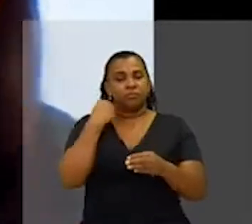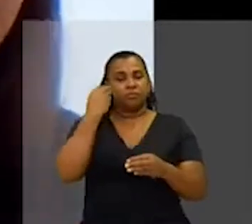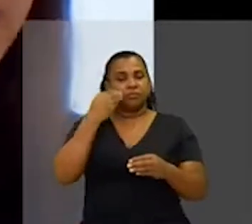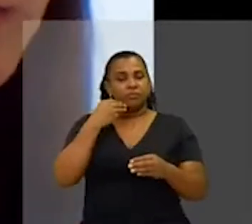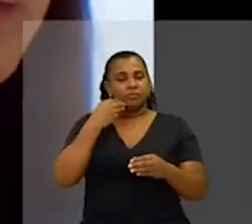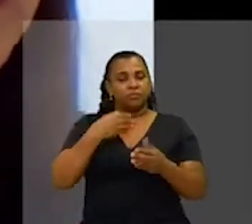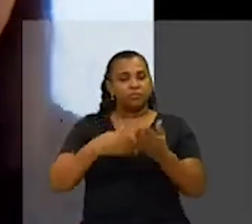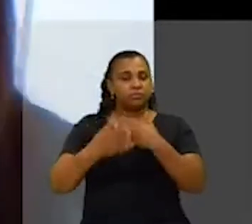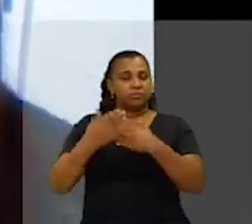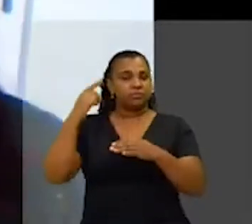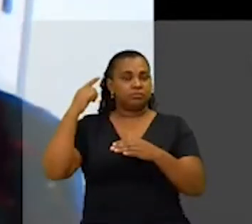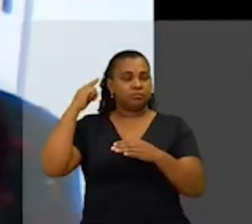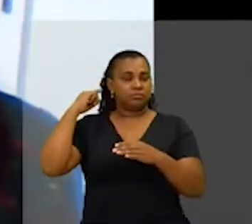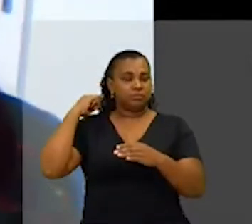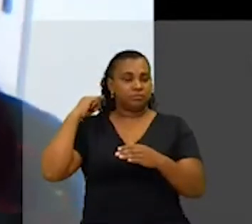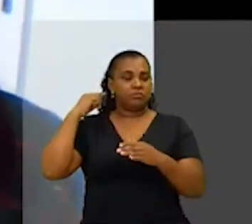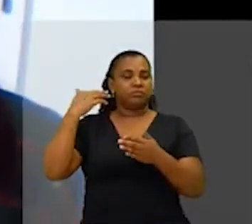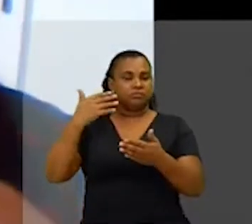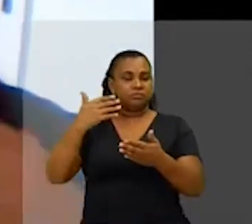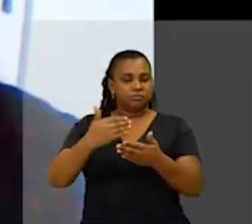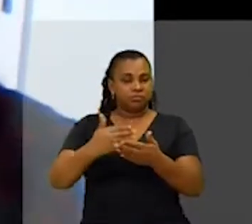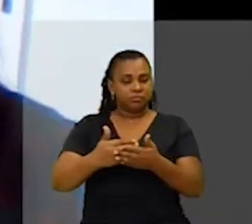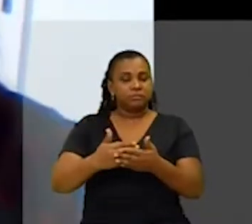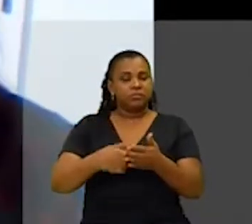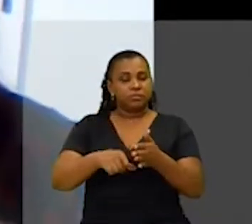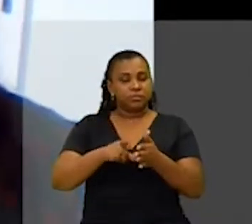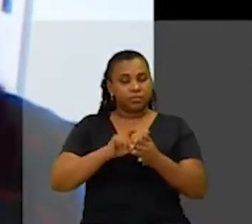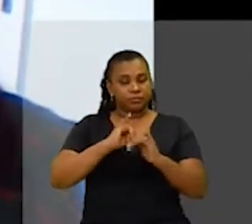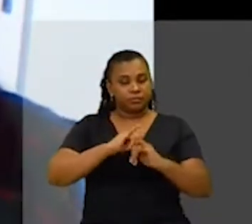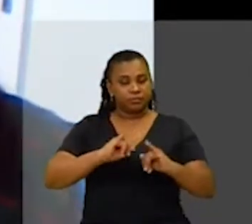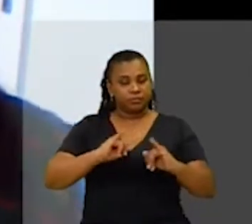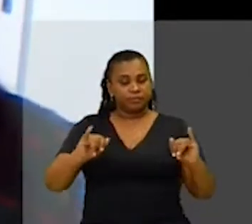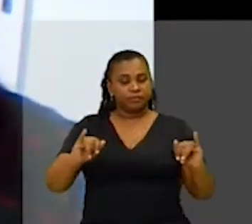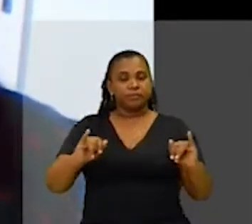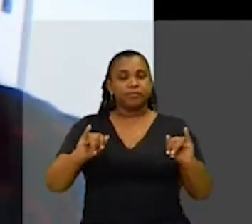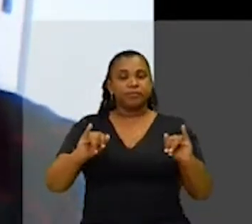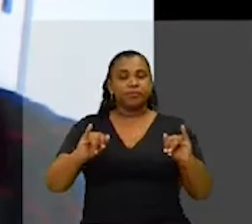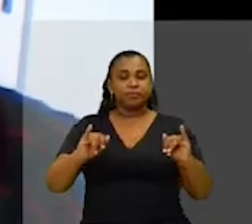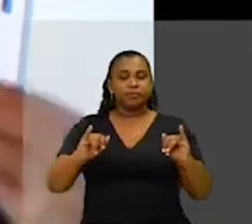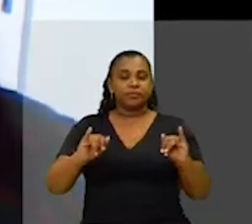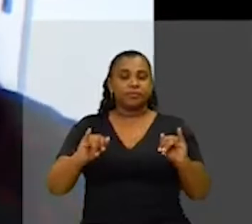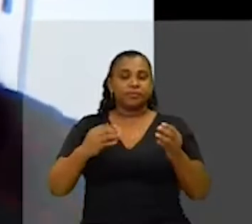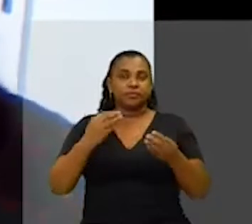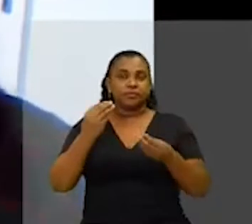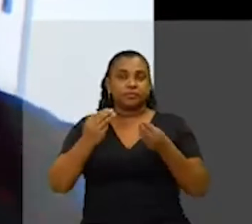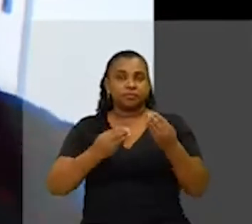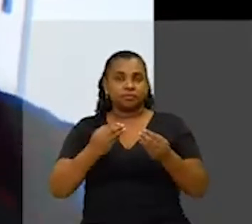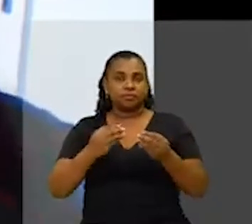com a participar das conhecer times da minha fala seja por candidaturas compartilhadas outros da